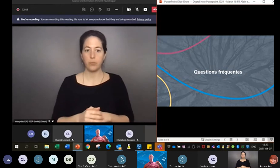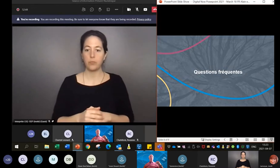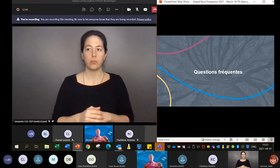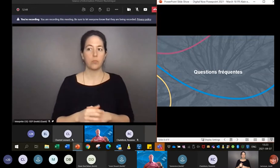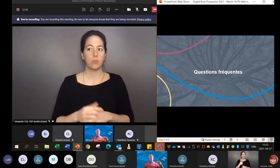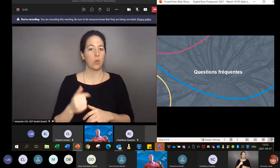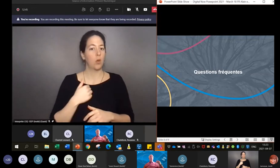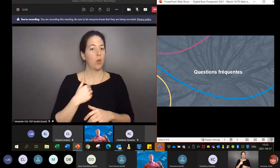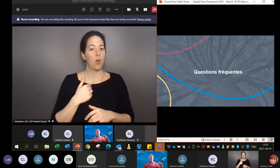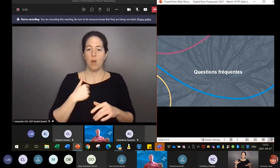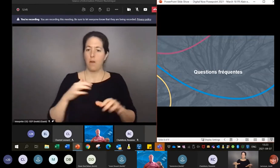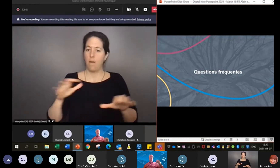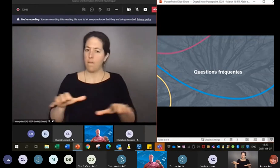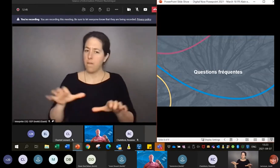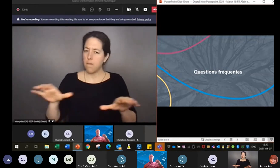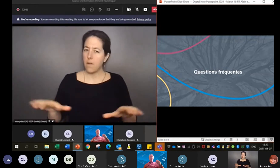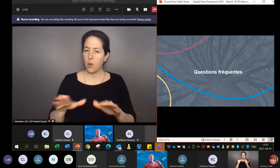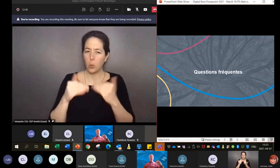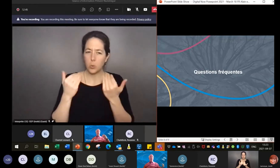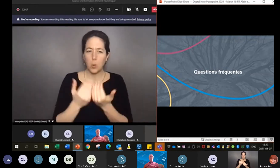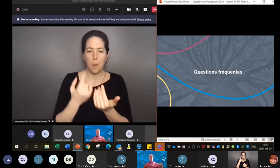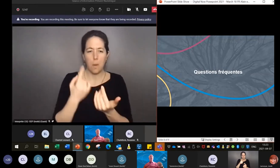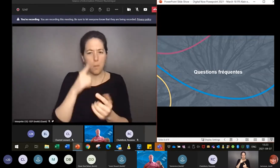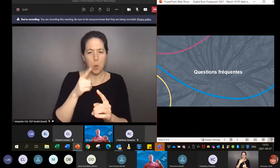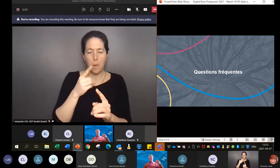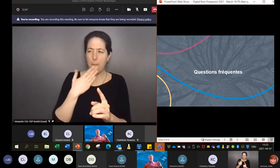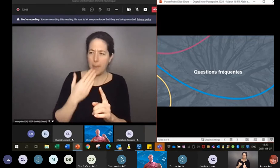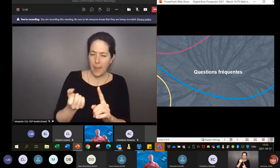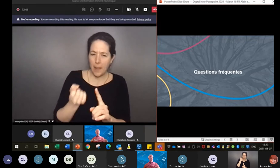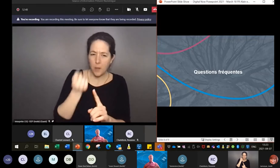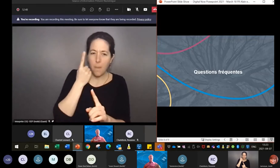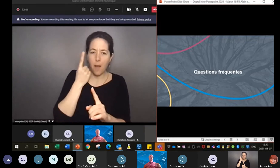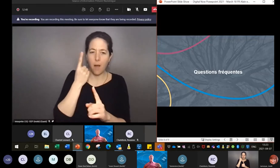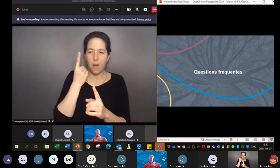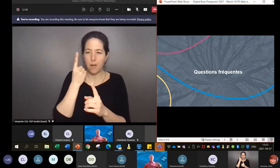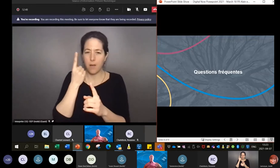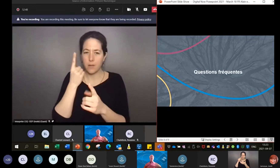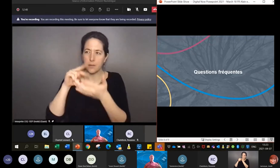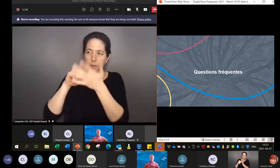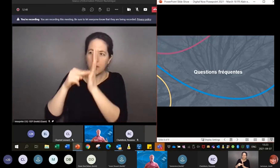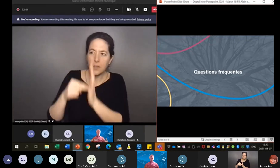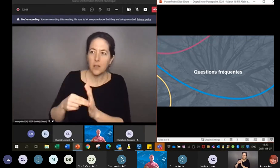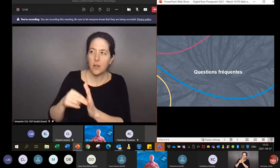pouvoir pour bien comprendre et bien saisir les caractéristiques, qu’elles soient